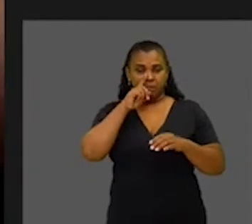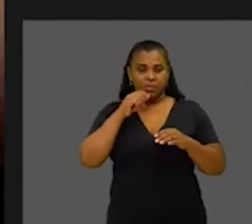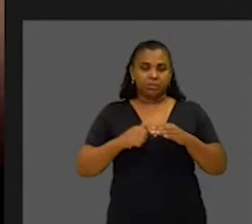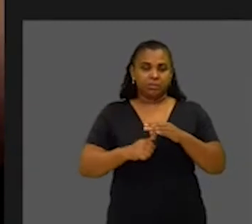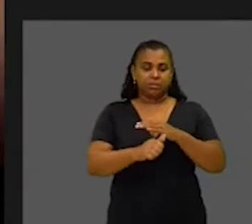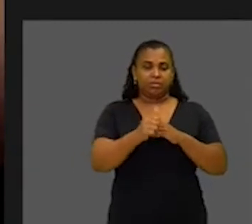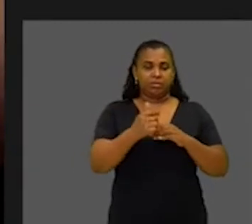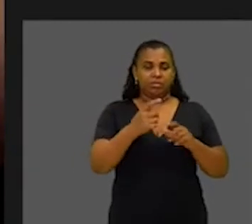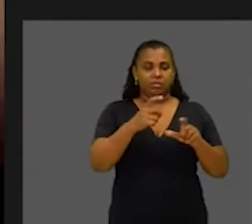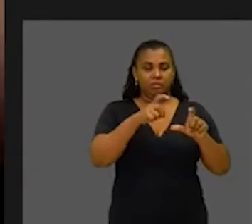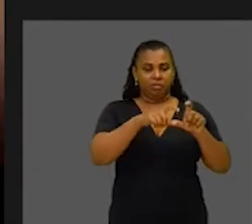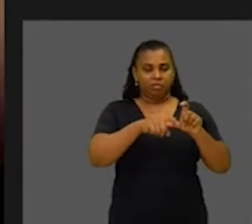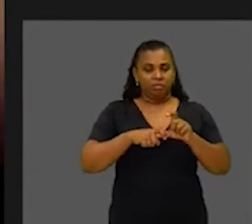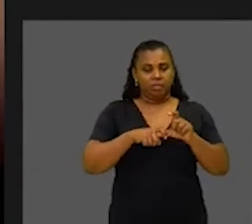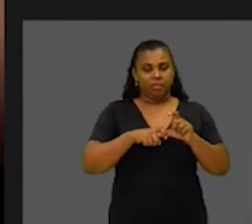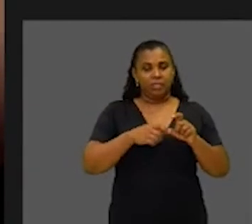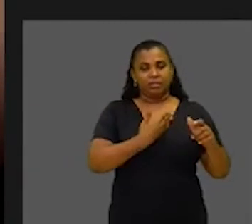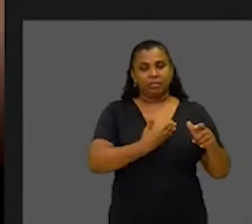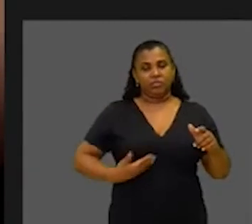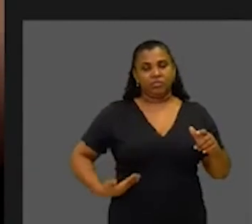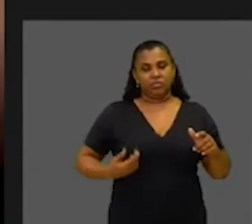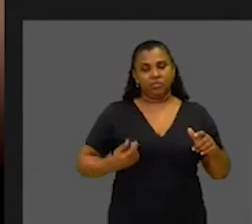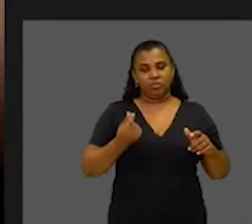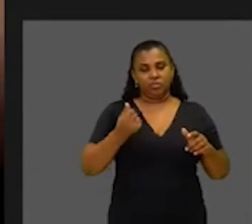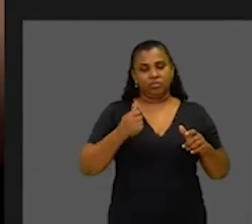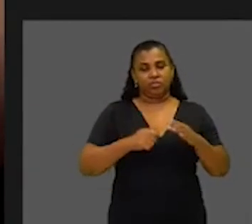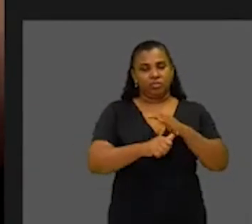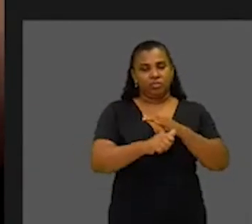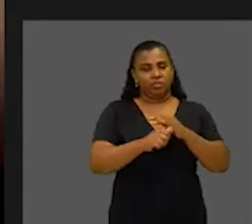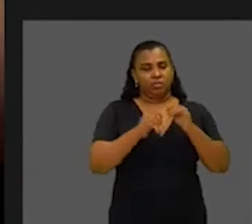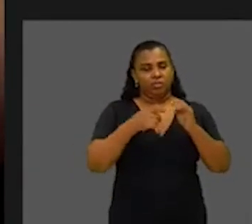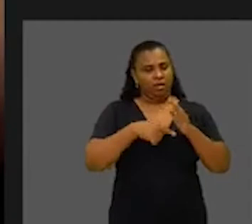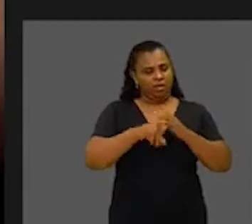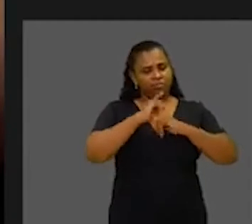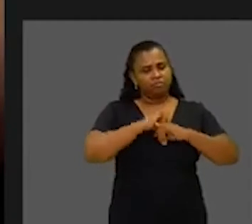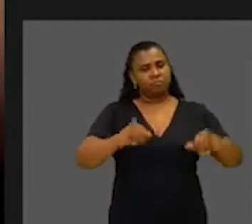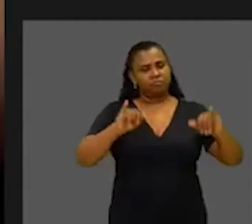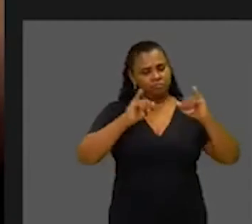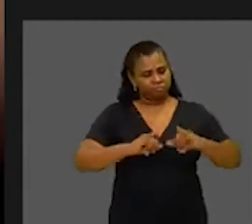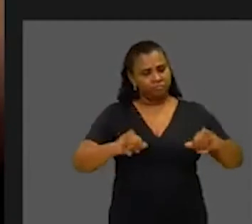campanhas aqui no Brasil então não é por falta de aviso mas eu não vou também entrar nesse